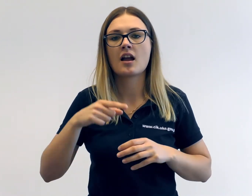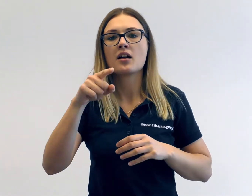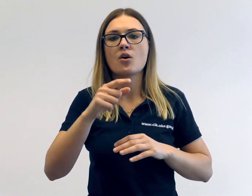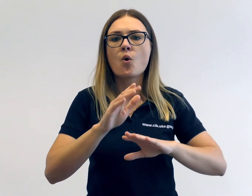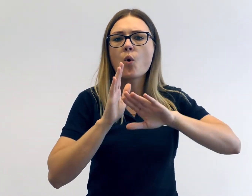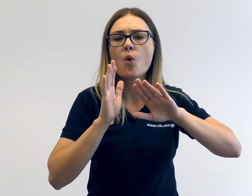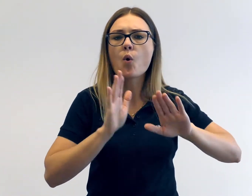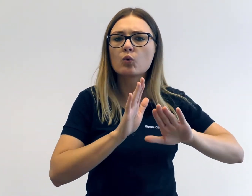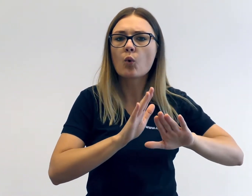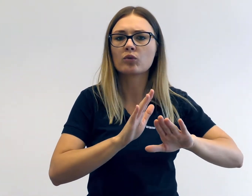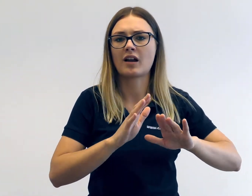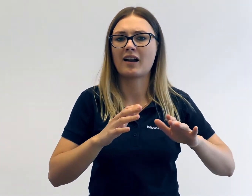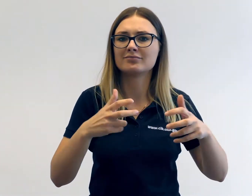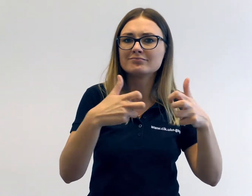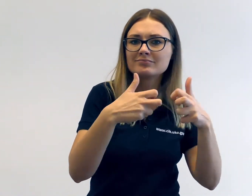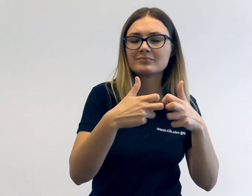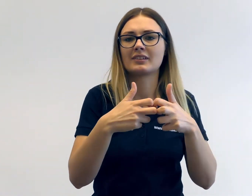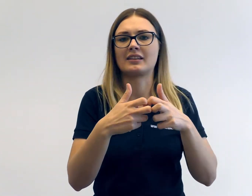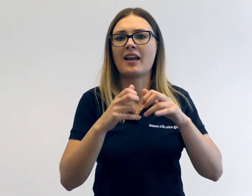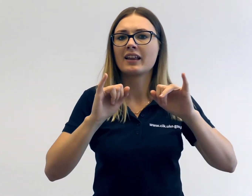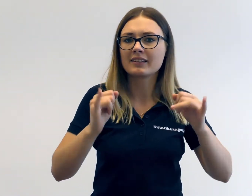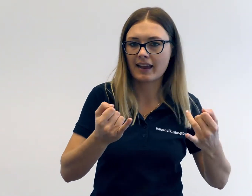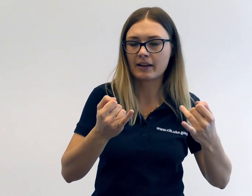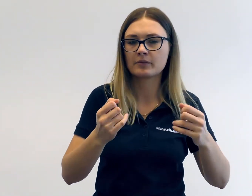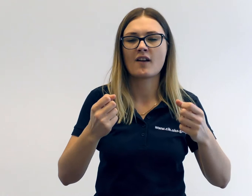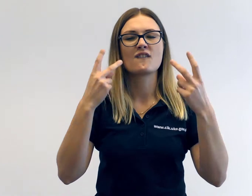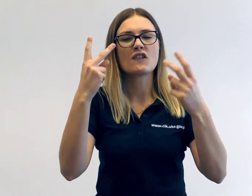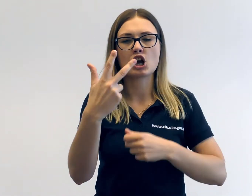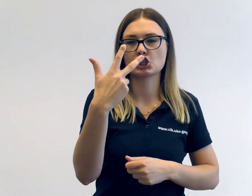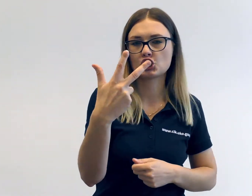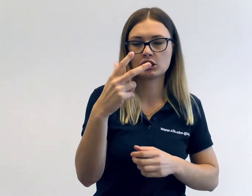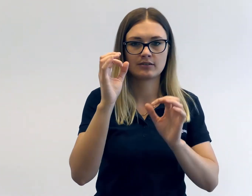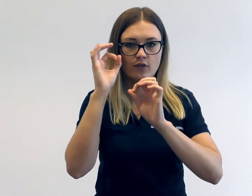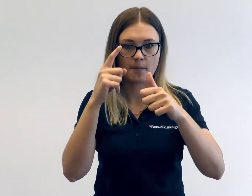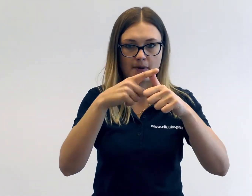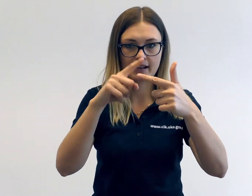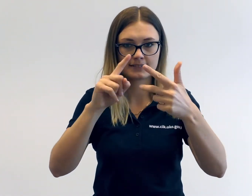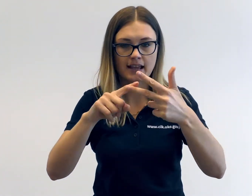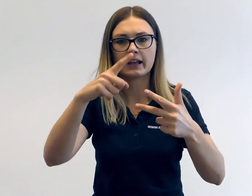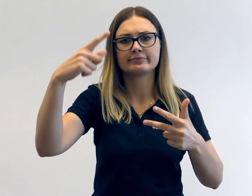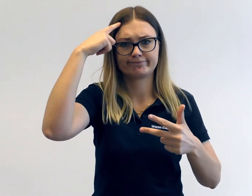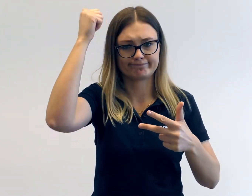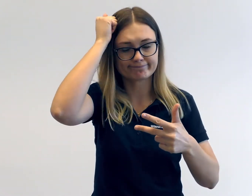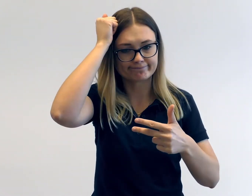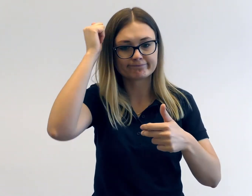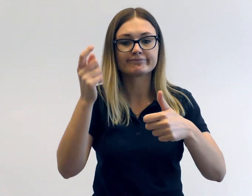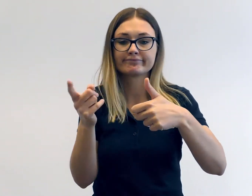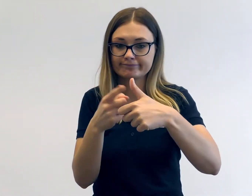Podstawową ochroną komputera jest